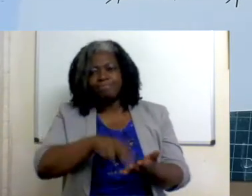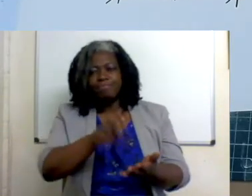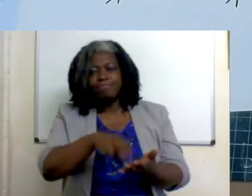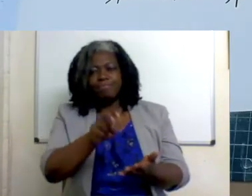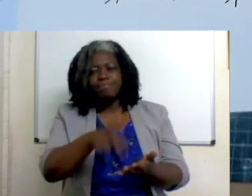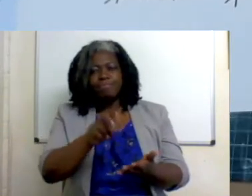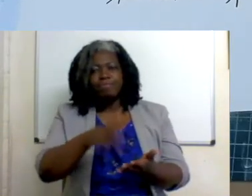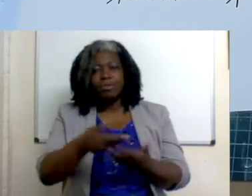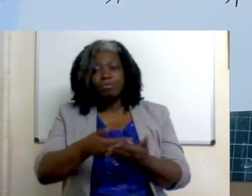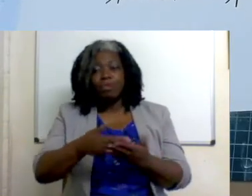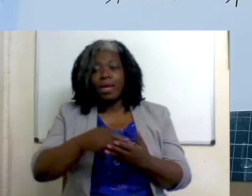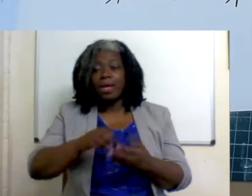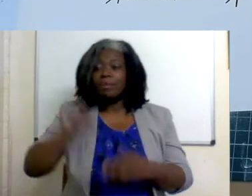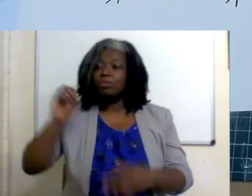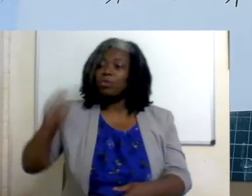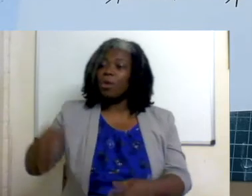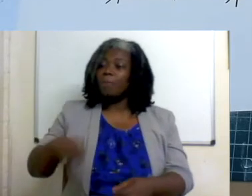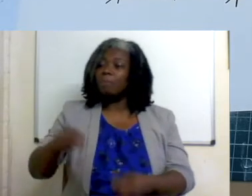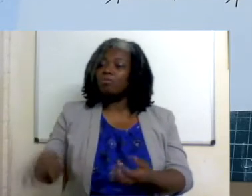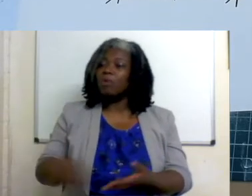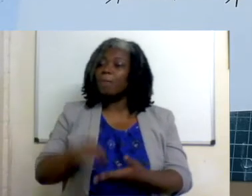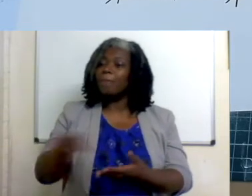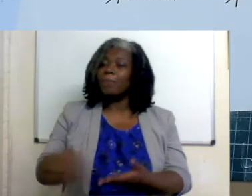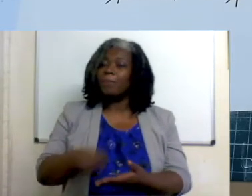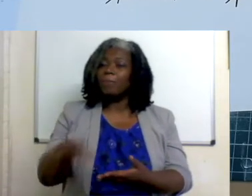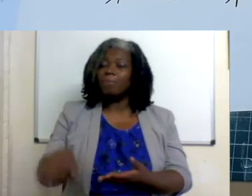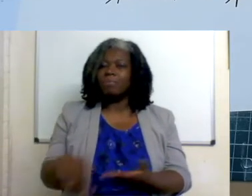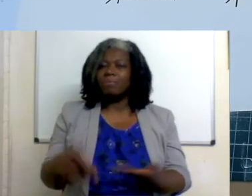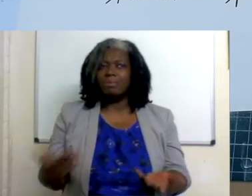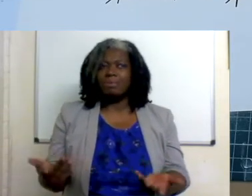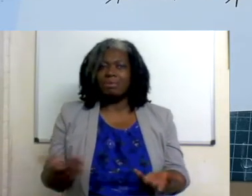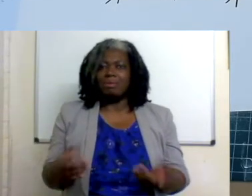se prochazi kolem kanalu a spadl mu velky krajic chleba. Ale, problem je,